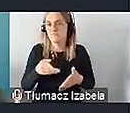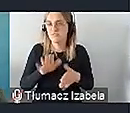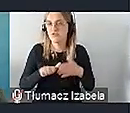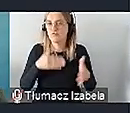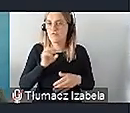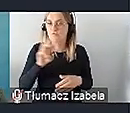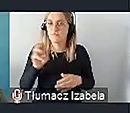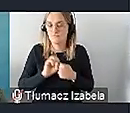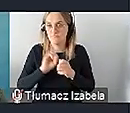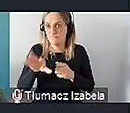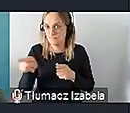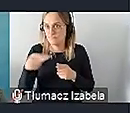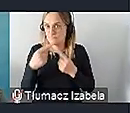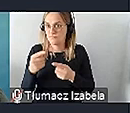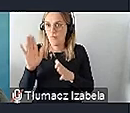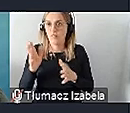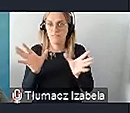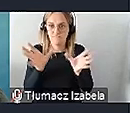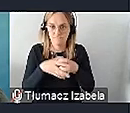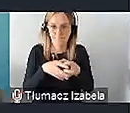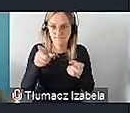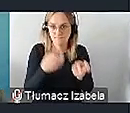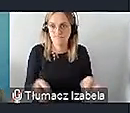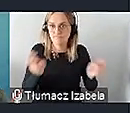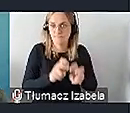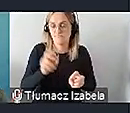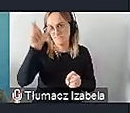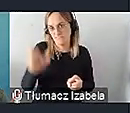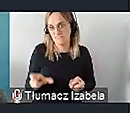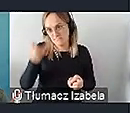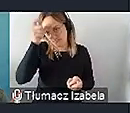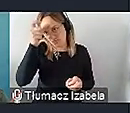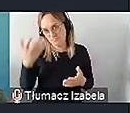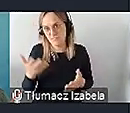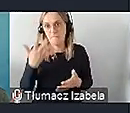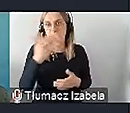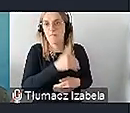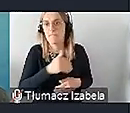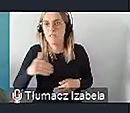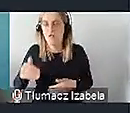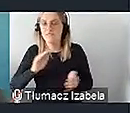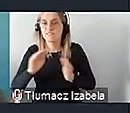a później przejść do bazy danych, którą stworzyła. I zobaczyć na przykład pięć milionów sposobów